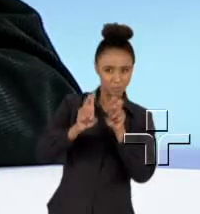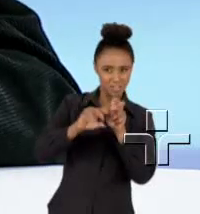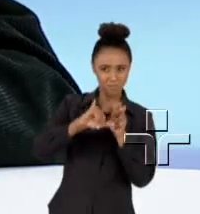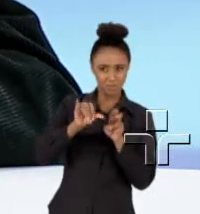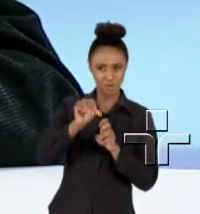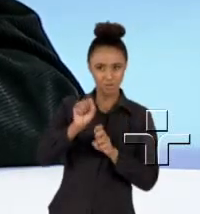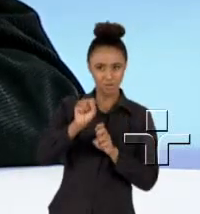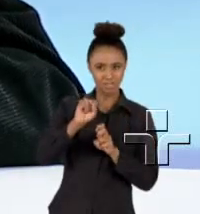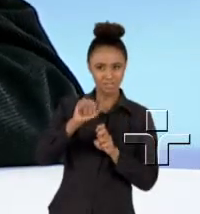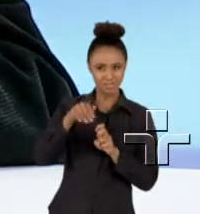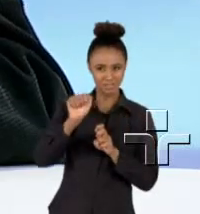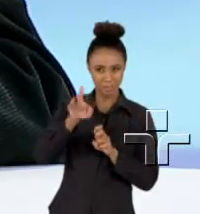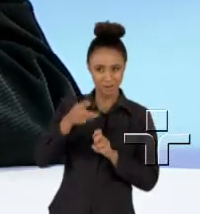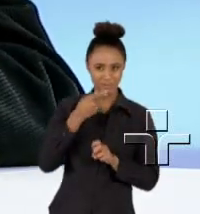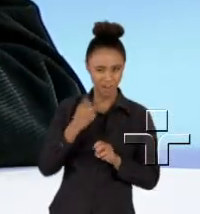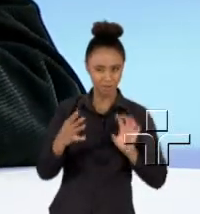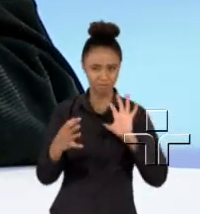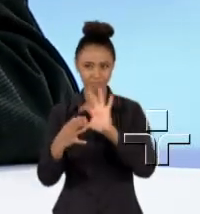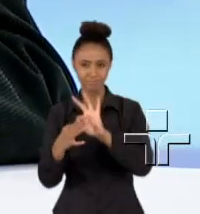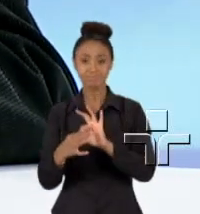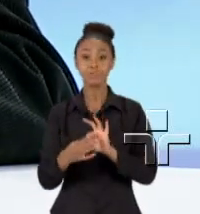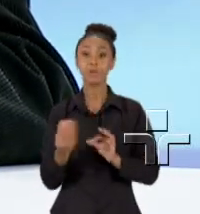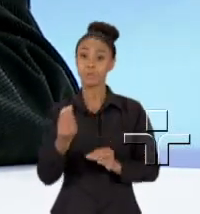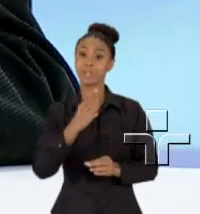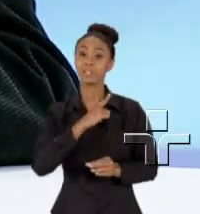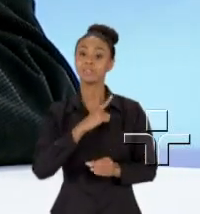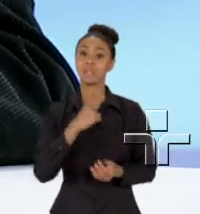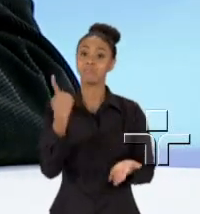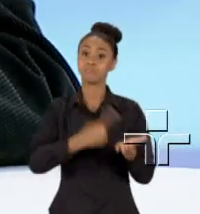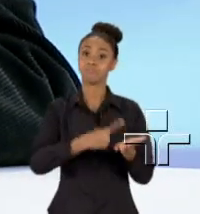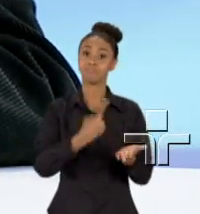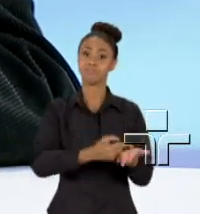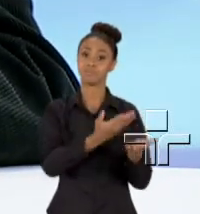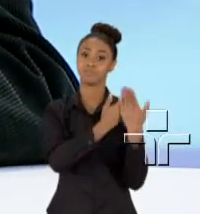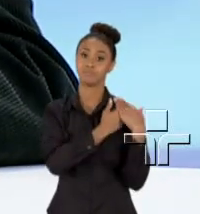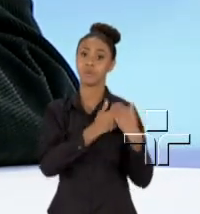Existem compromissos profissionais também, por exemplo, a luta contra os agrotóxicos